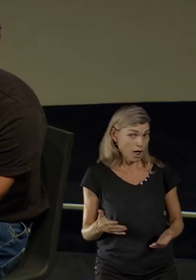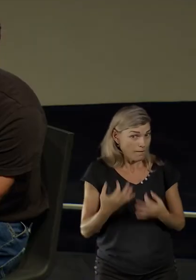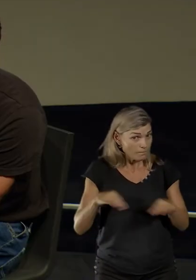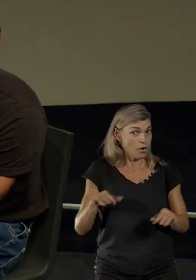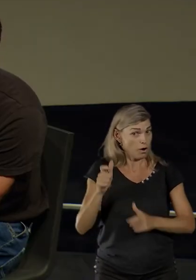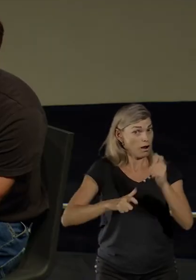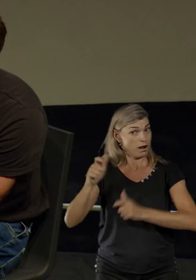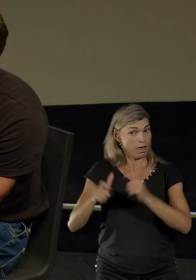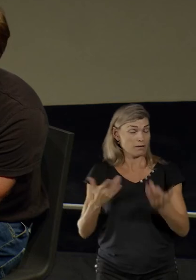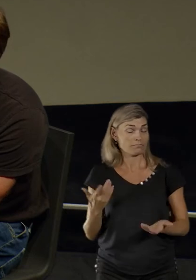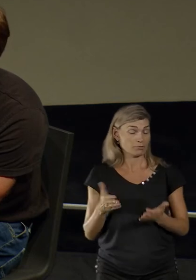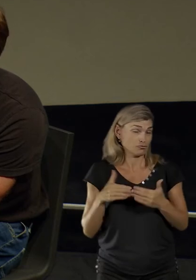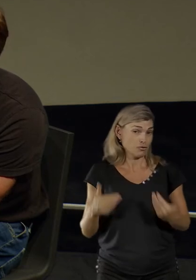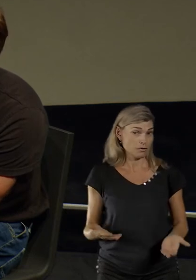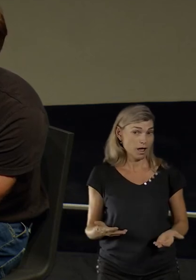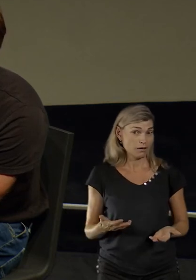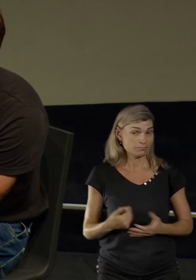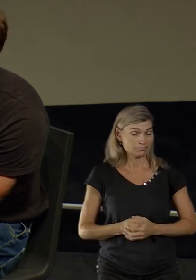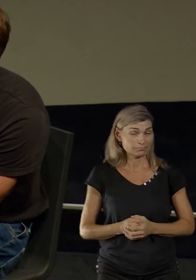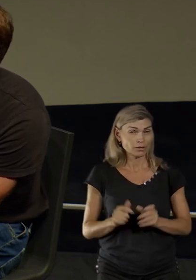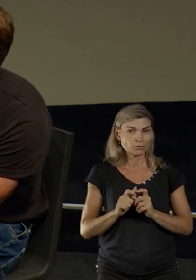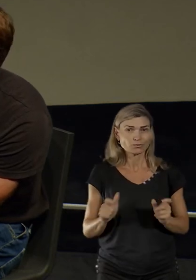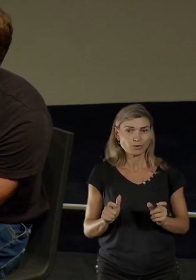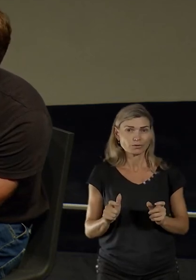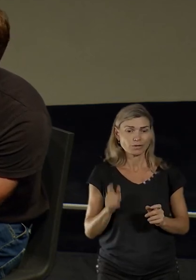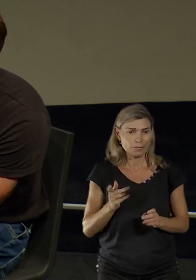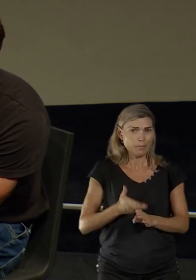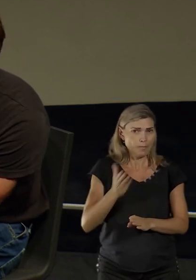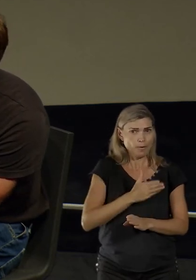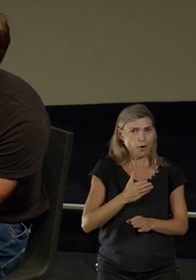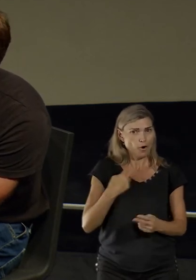jestli není škoda, že tato debata neběžela. Jako dlouhodobě neběžela.